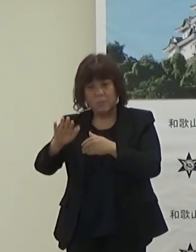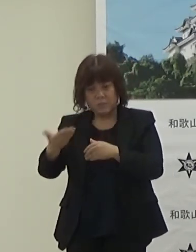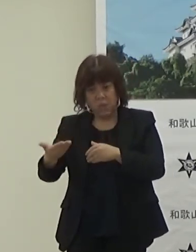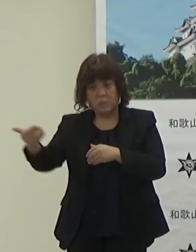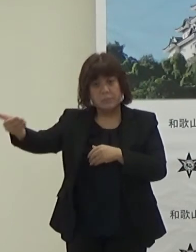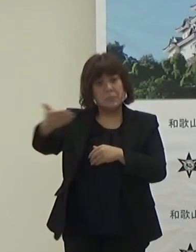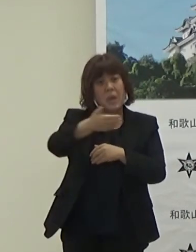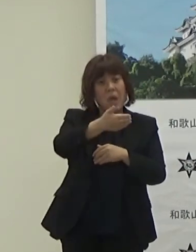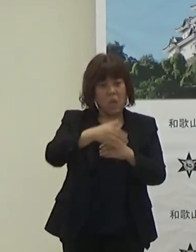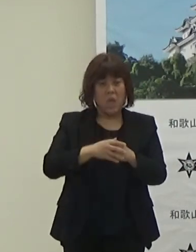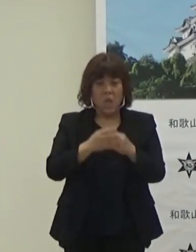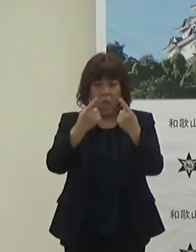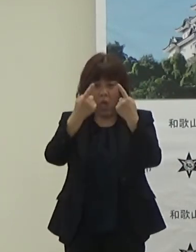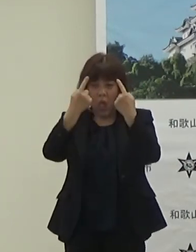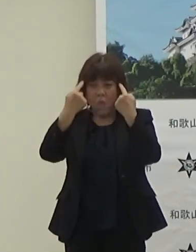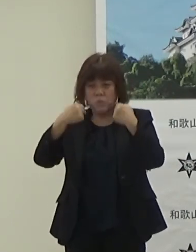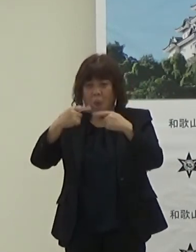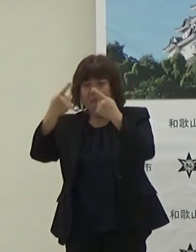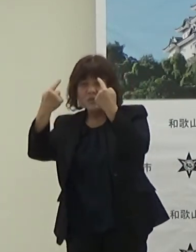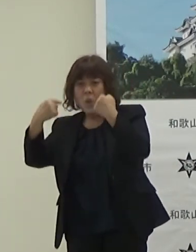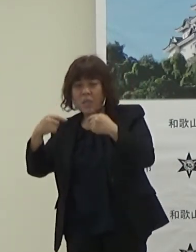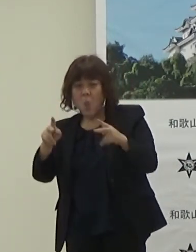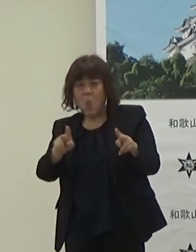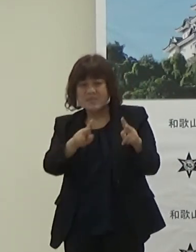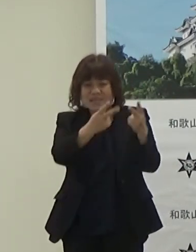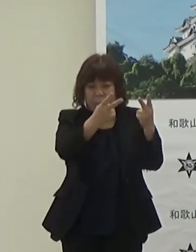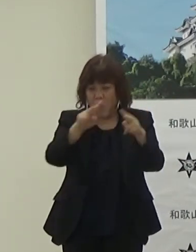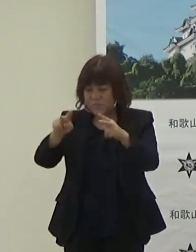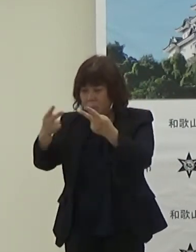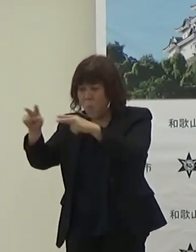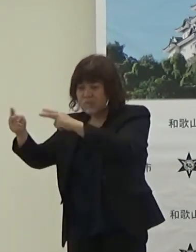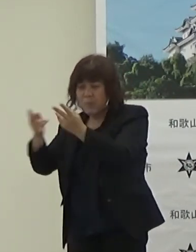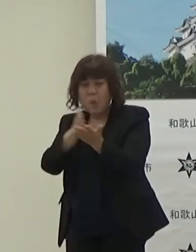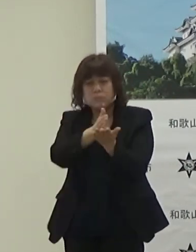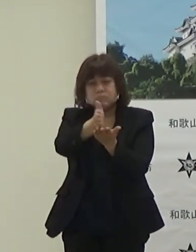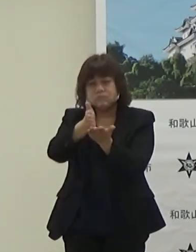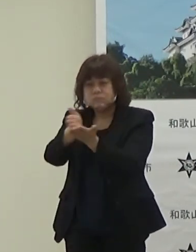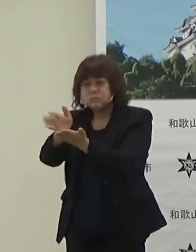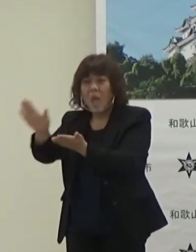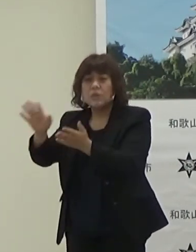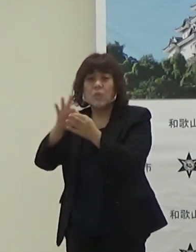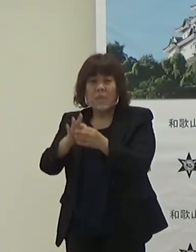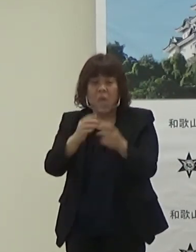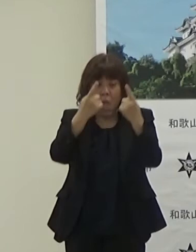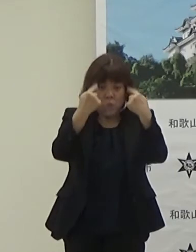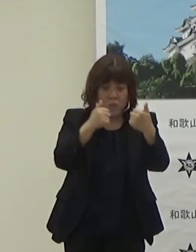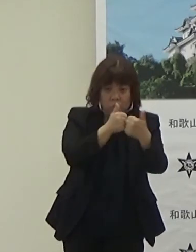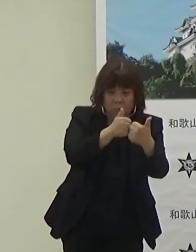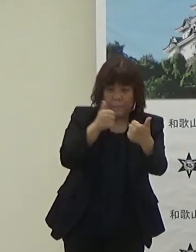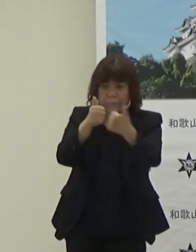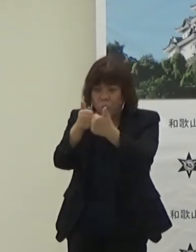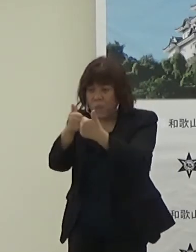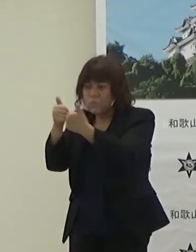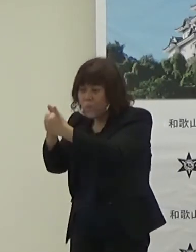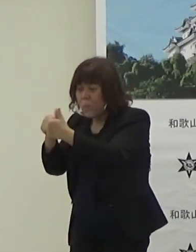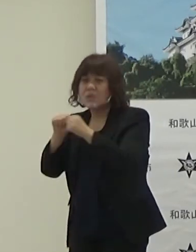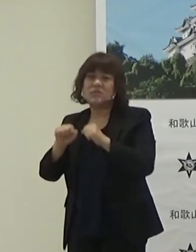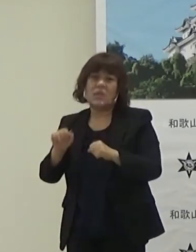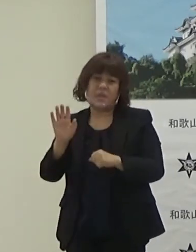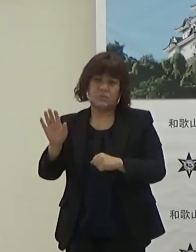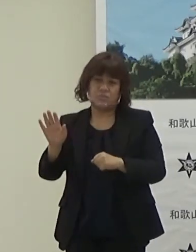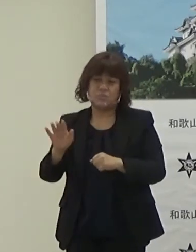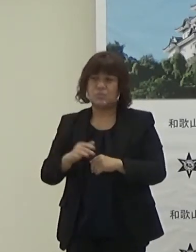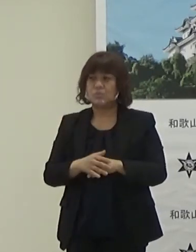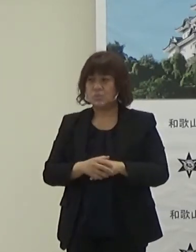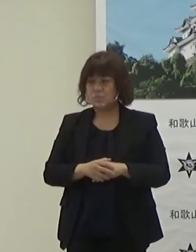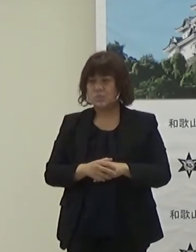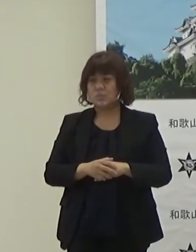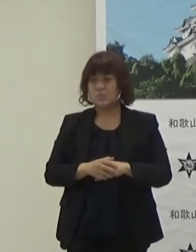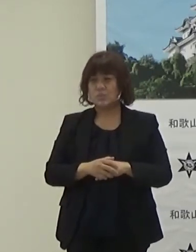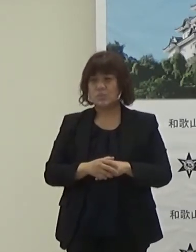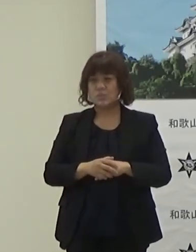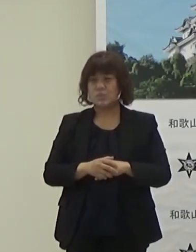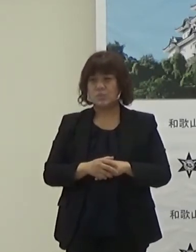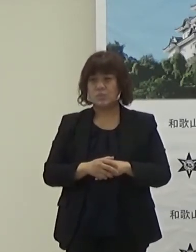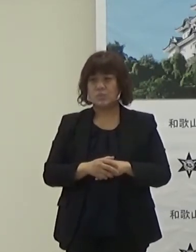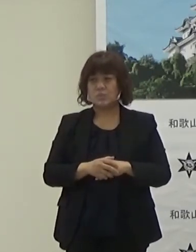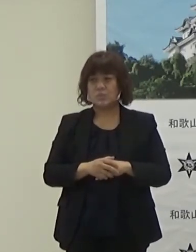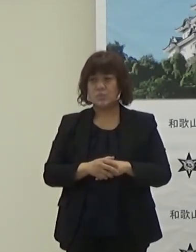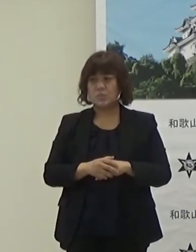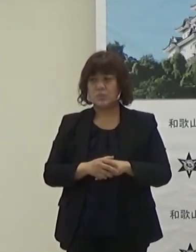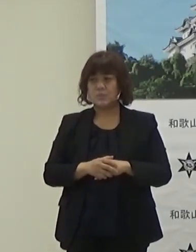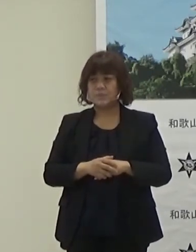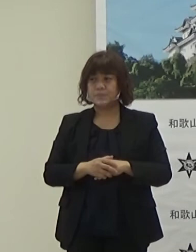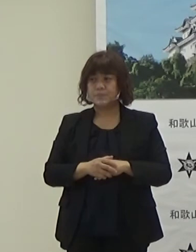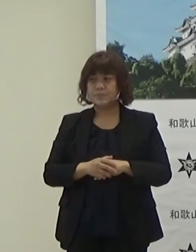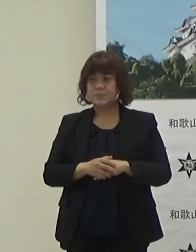個々にはそれぞれそれぞれの専用分野が違いますので個々には相談もさせていただいてます